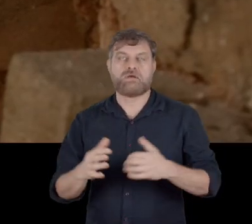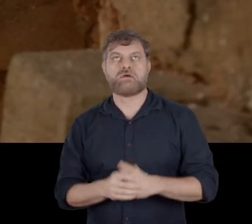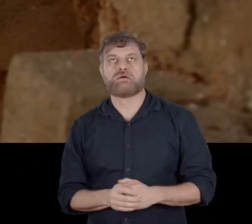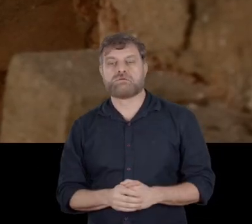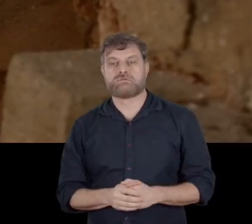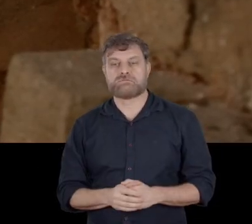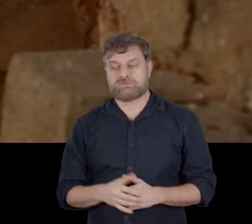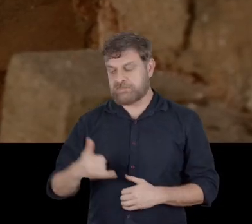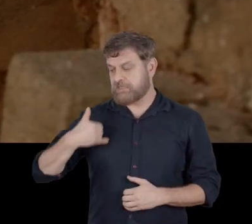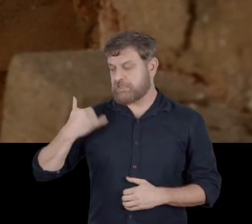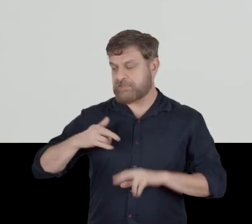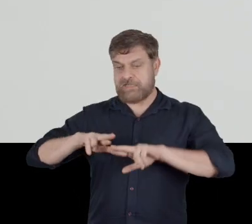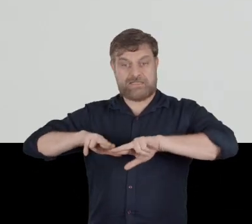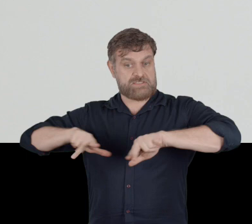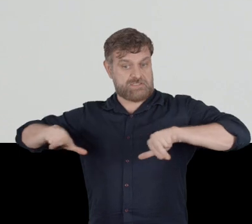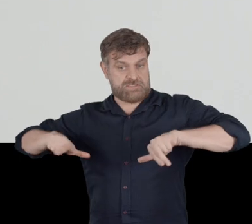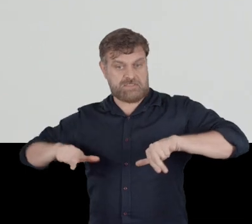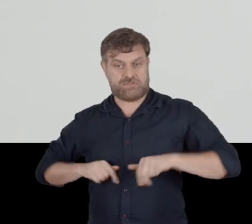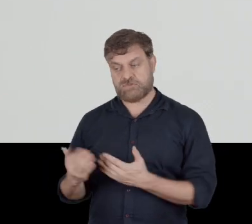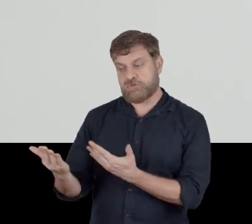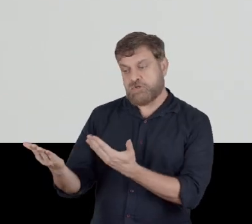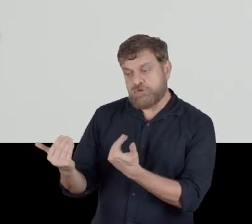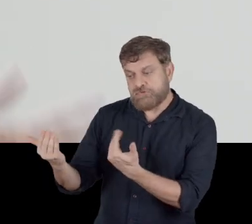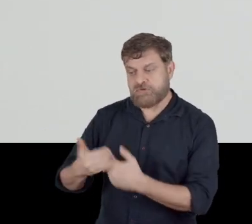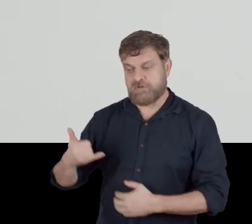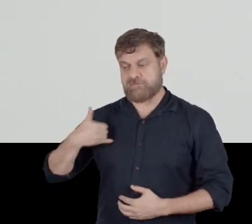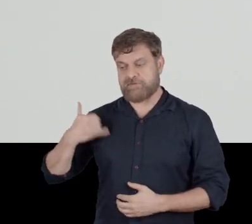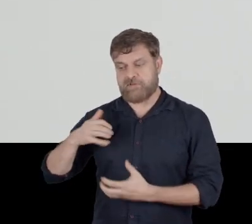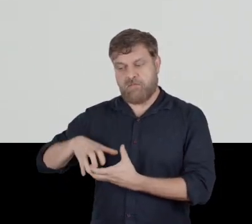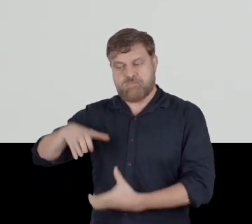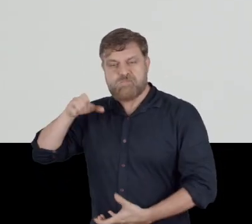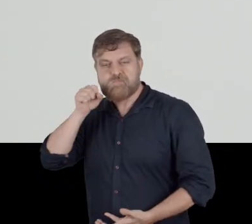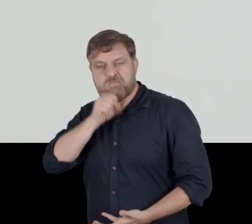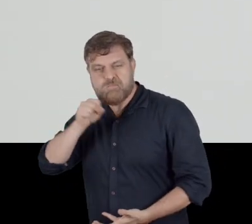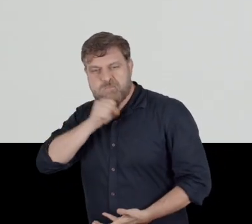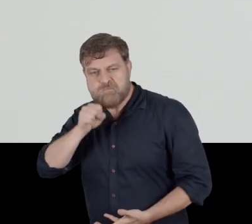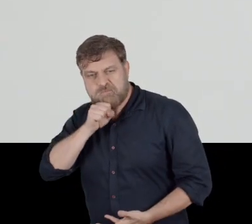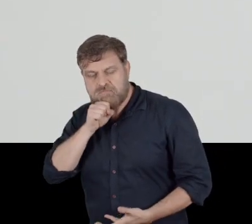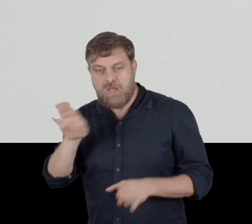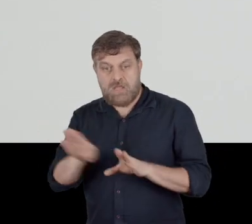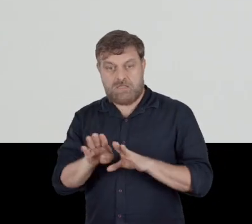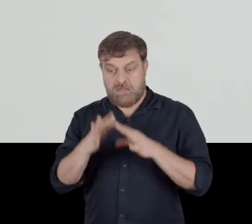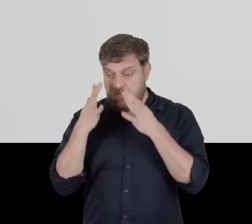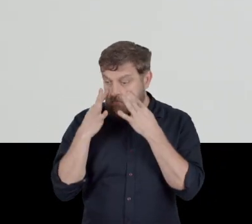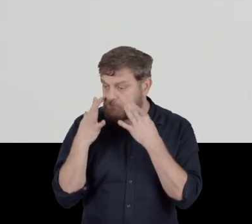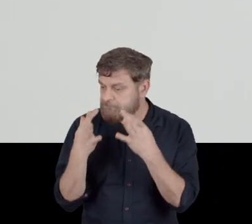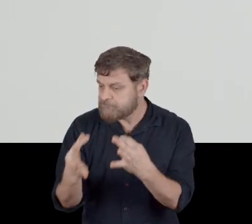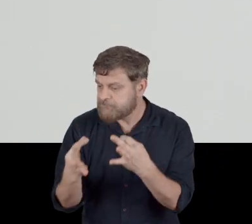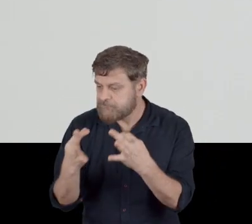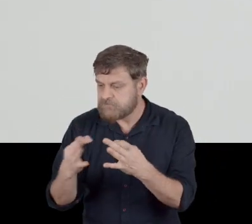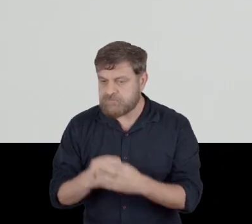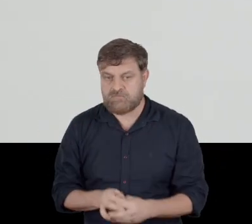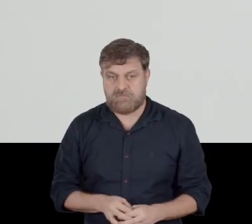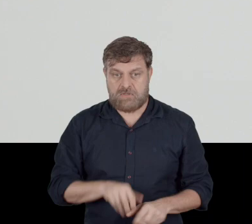pra pessoas de diferentes faixas etárias, os jovens, as pessoas mais velhas, você tem que olhar para os refugiados,